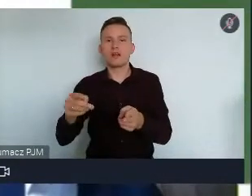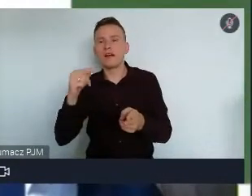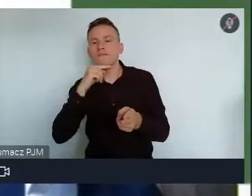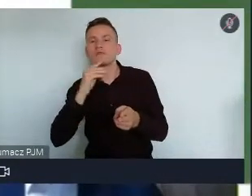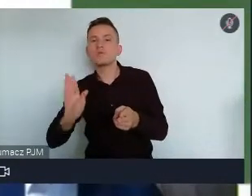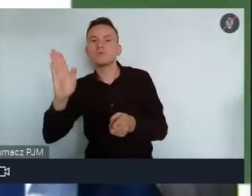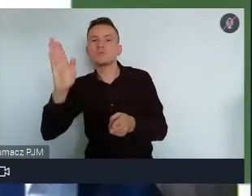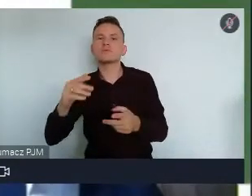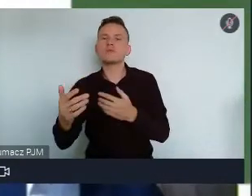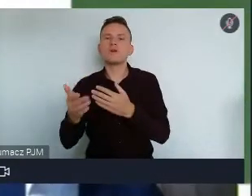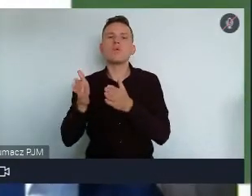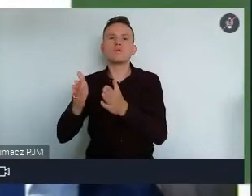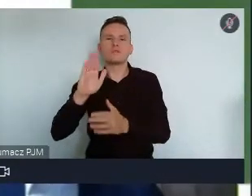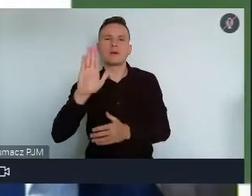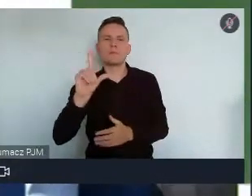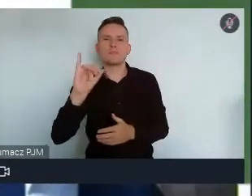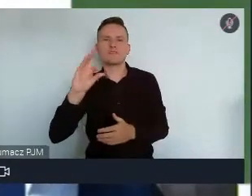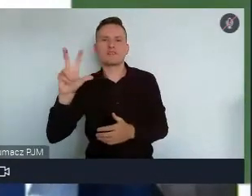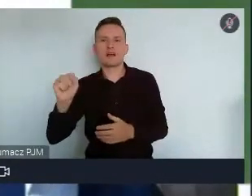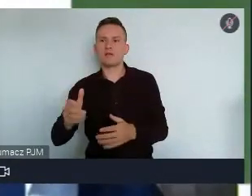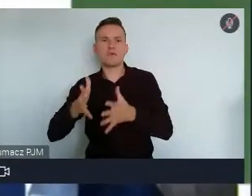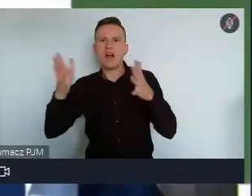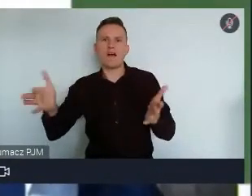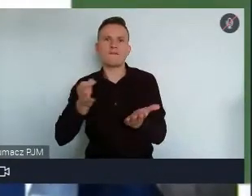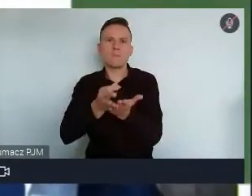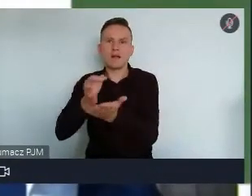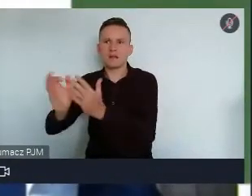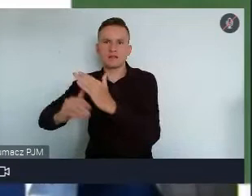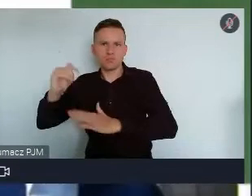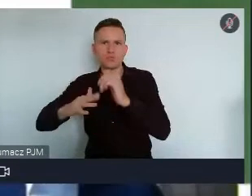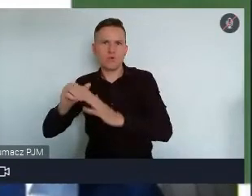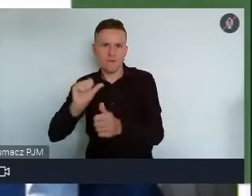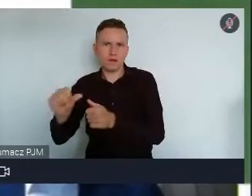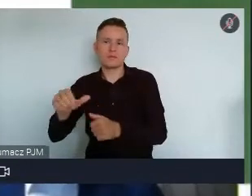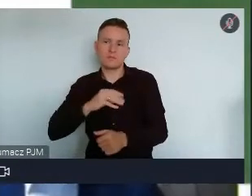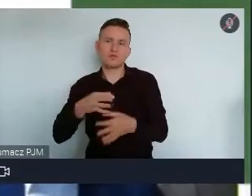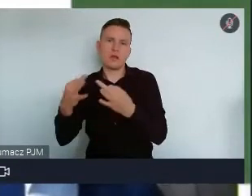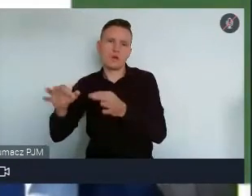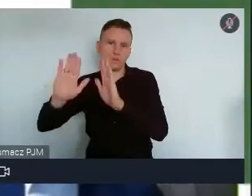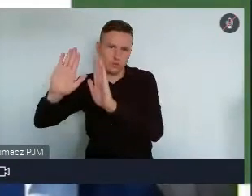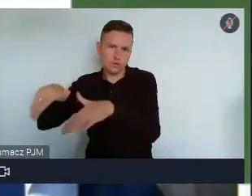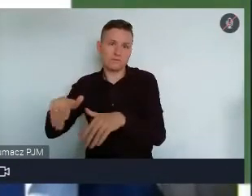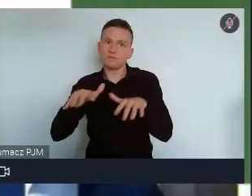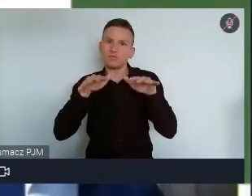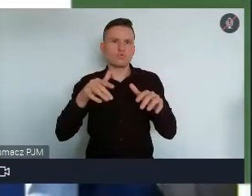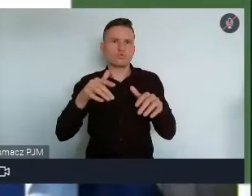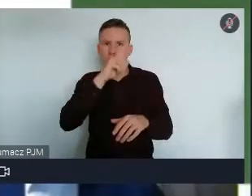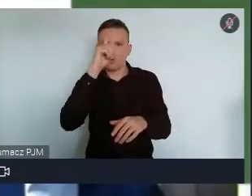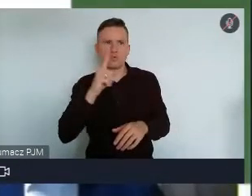i tam można pozostawić samochód. Coraz więcej mieszkańców Płocka korzysta z tej infrastruktury.